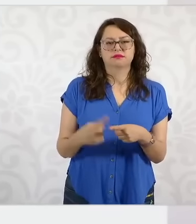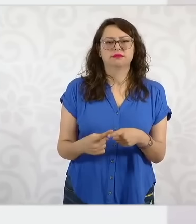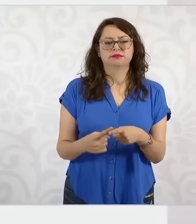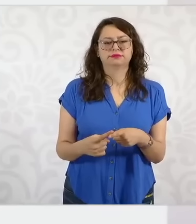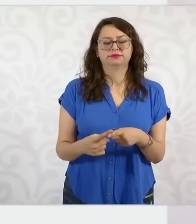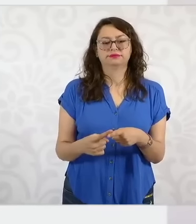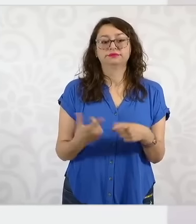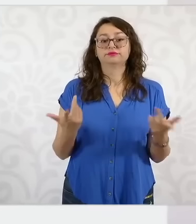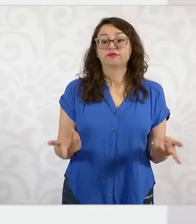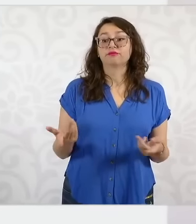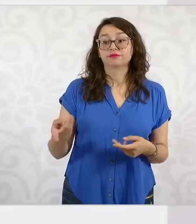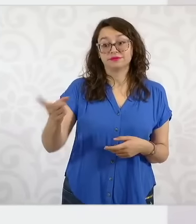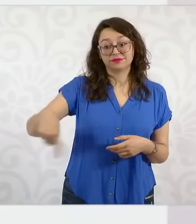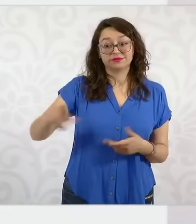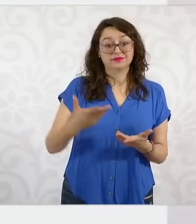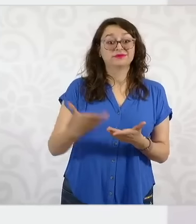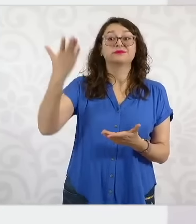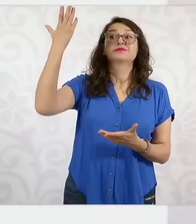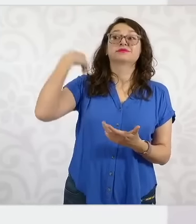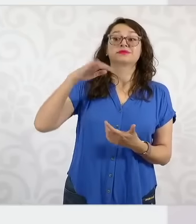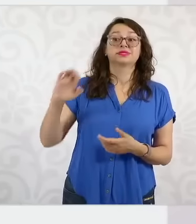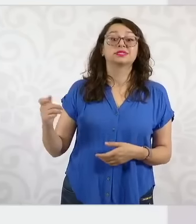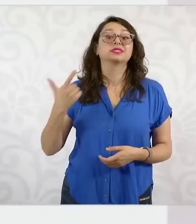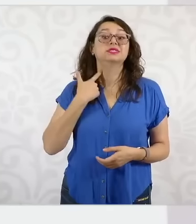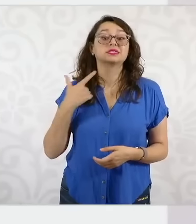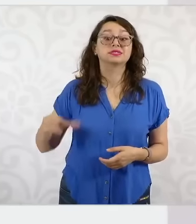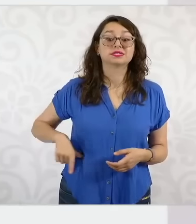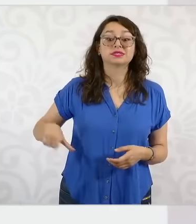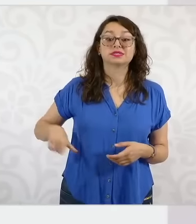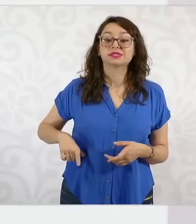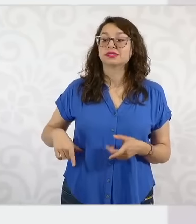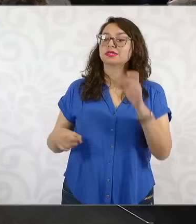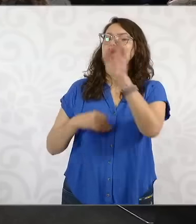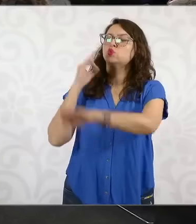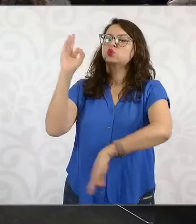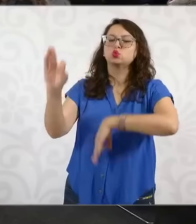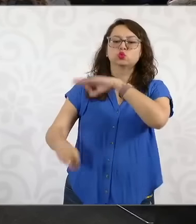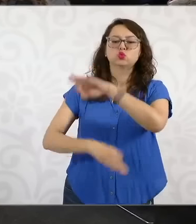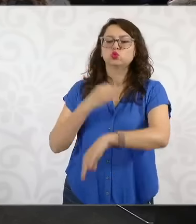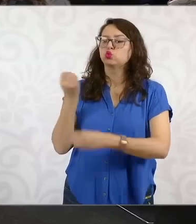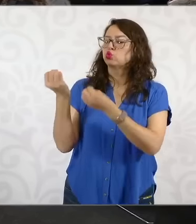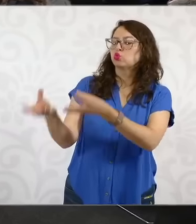quiénes tenían canonjías en los gobiernos del pasado. Recuerden que Peña Nieto llegó